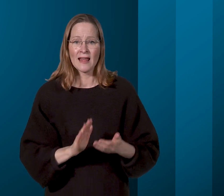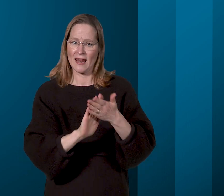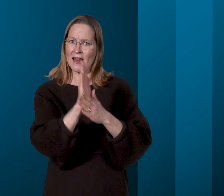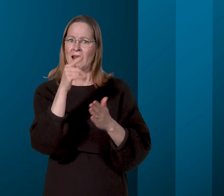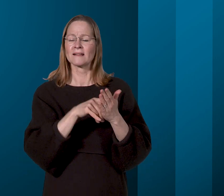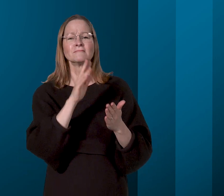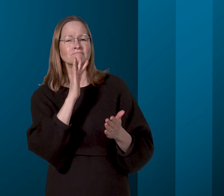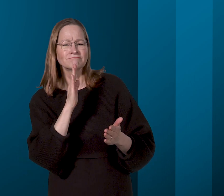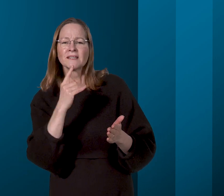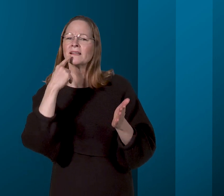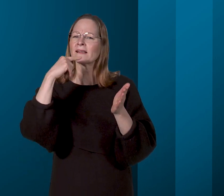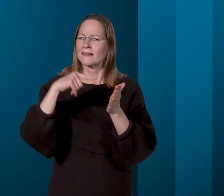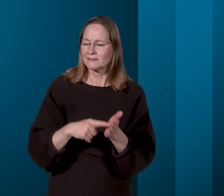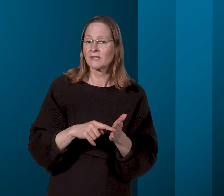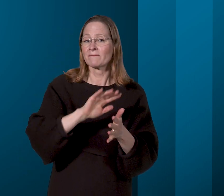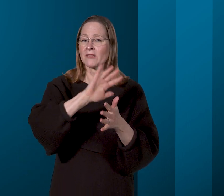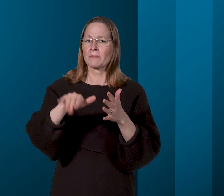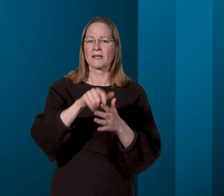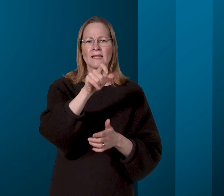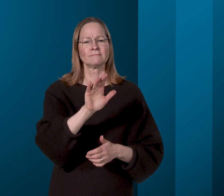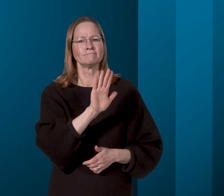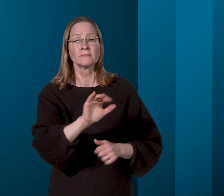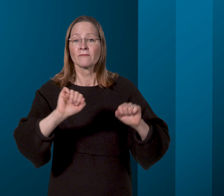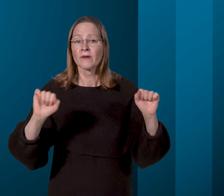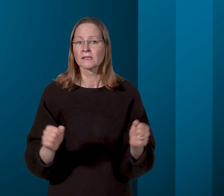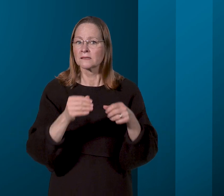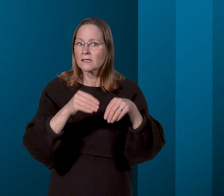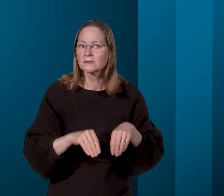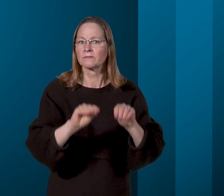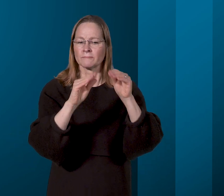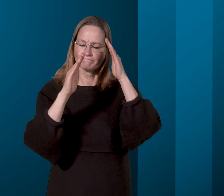Lehdessä kerrotaan muun muassa viittomakielisen varhaiskasvatuksen -